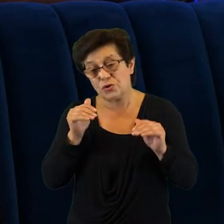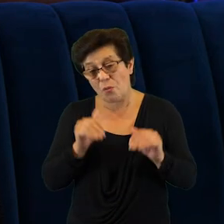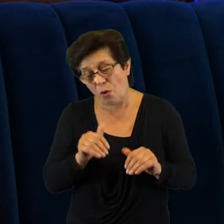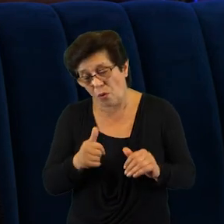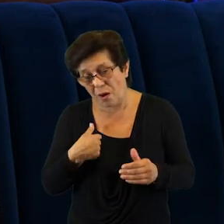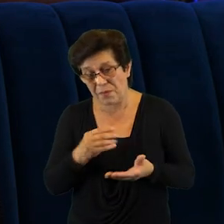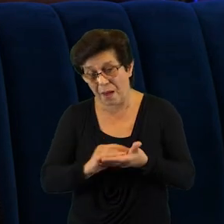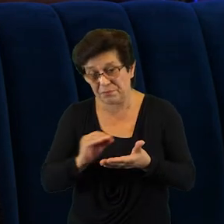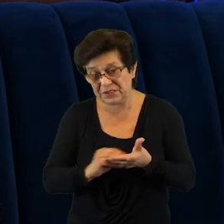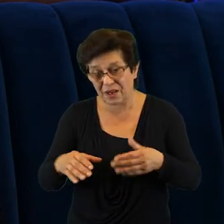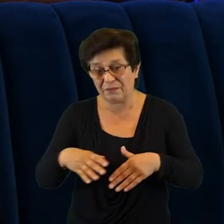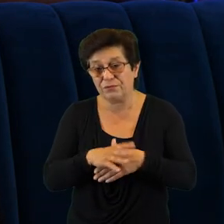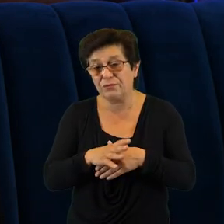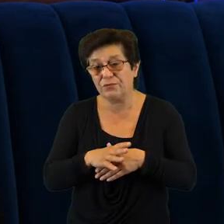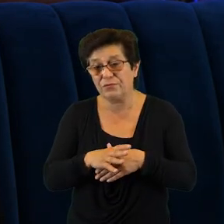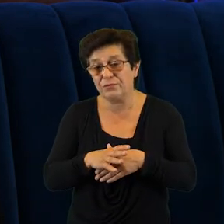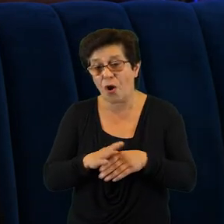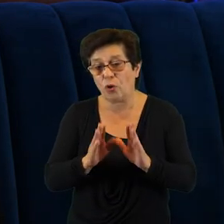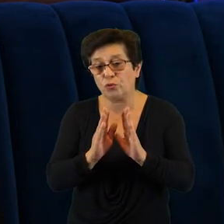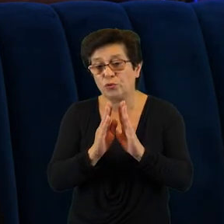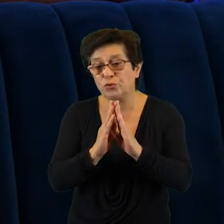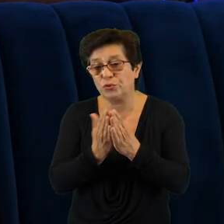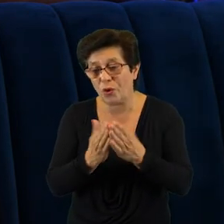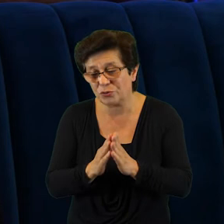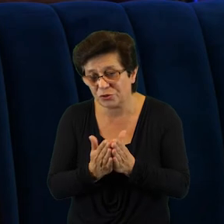to jest jakiś rodzaj prawdy o Antonim Słonimskim,